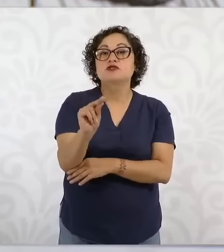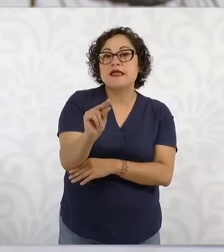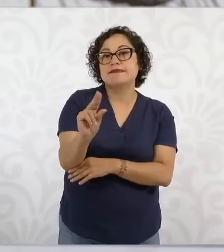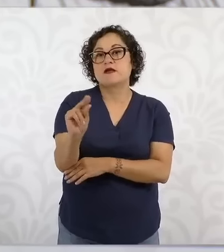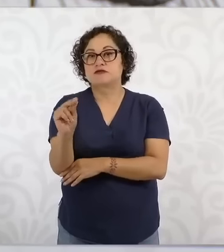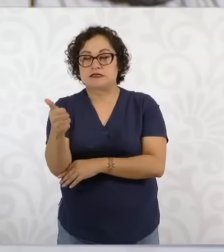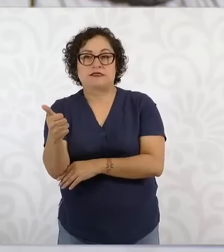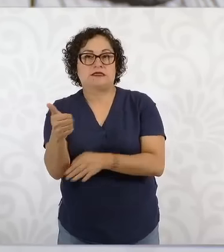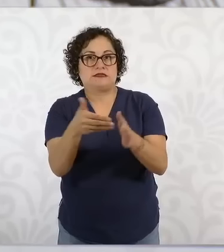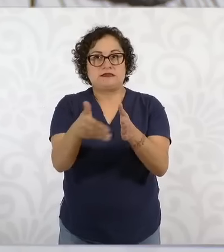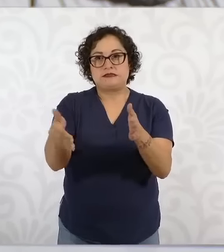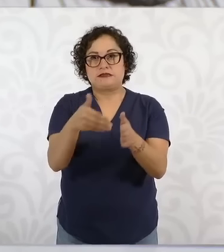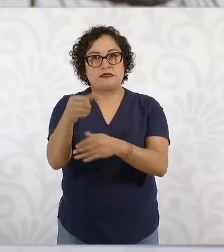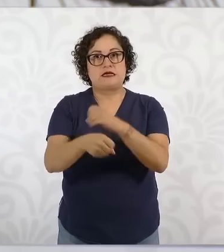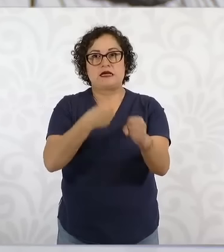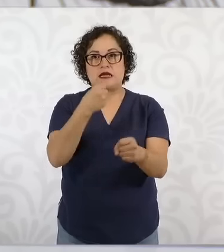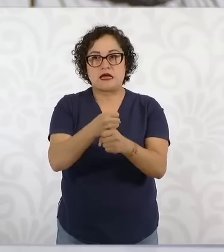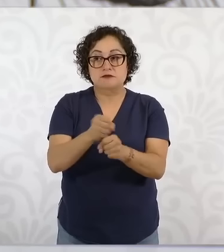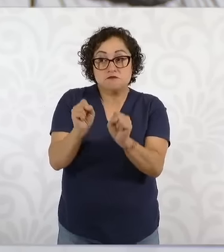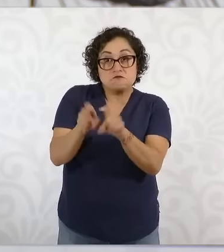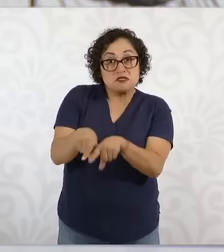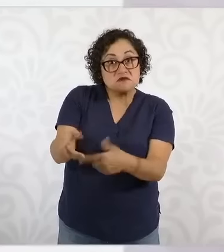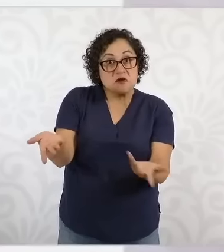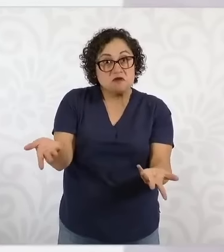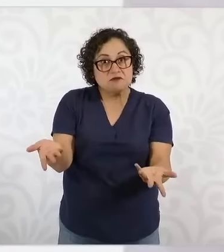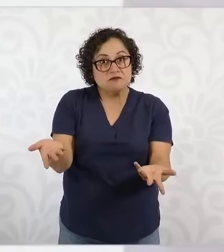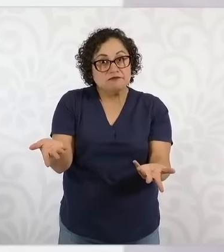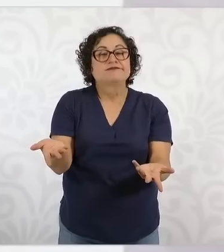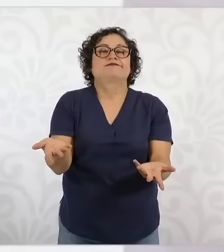Entonces, lo que es cierto es que el PAN ha tenido una afinidad muy grande